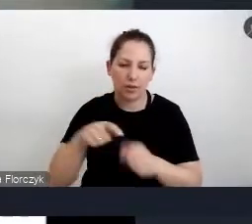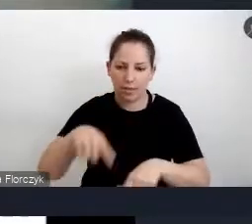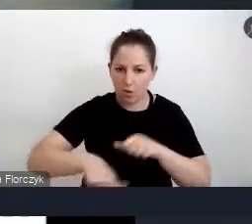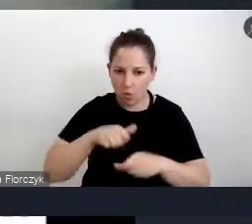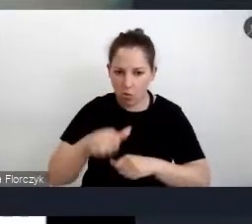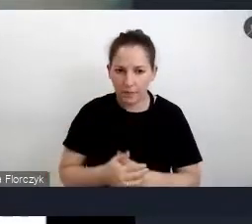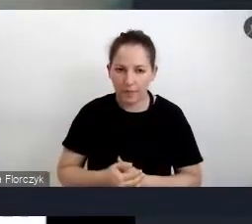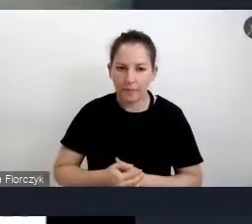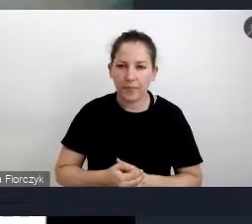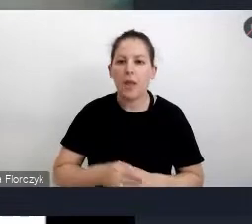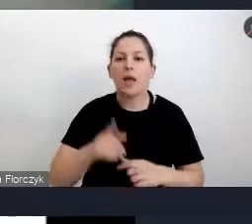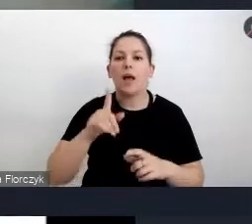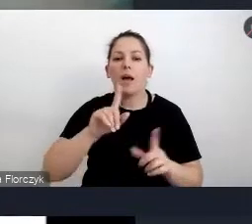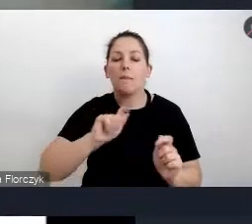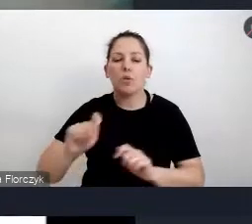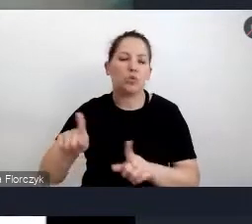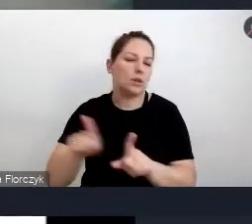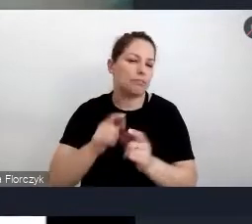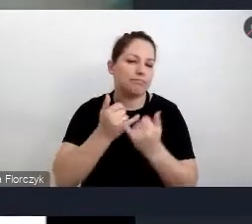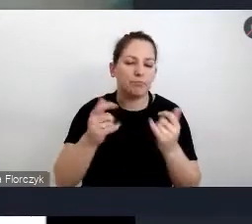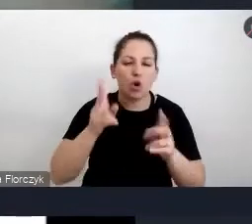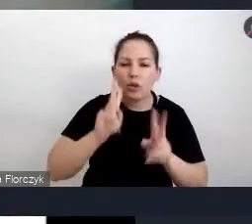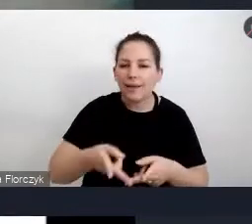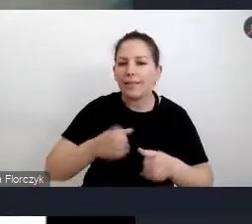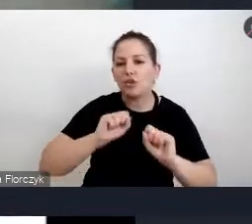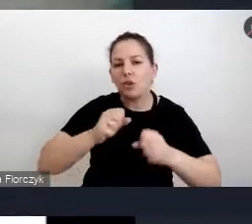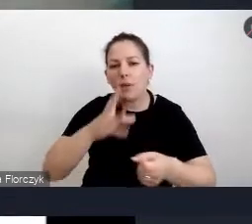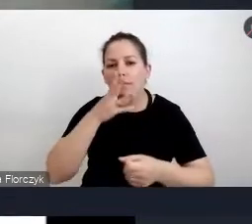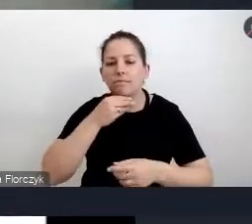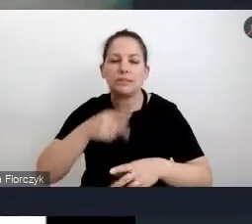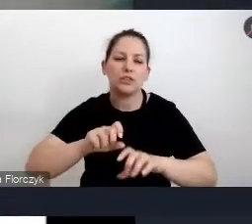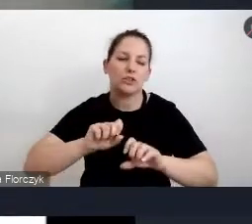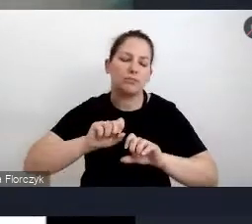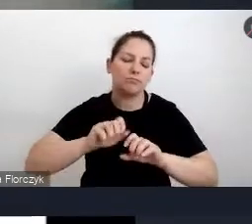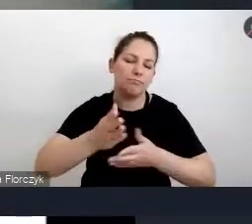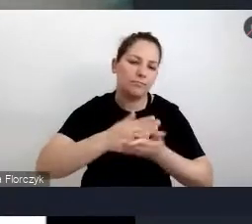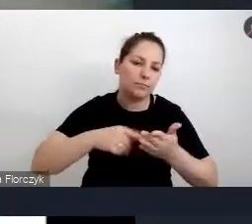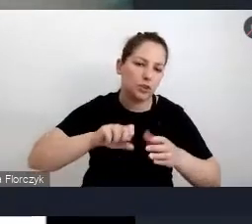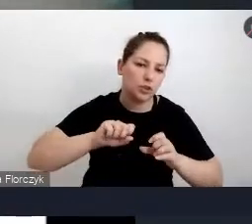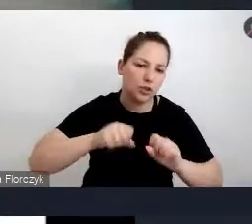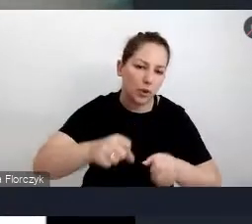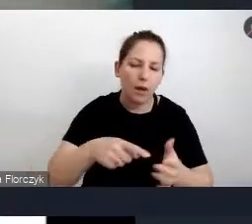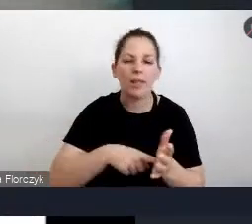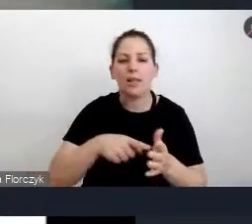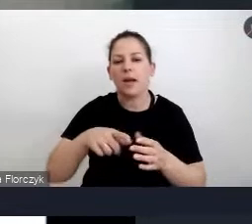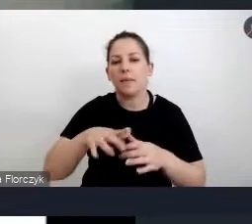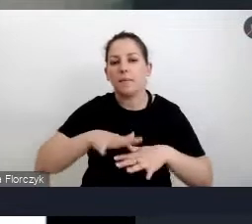Porusza on różne konkretne przykłady działania w zakresie lokalizacji Celów Zrównoważonego Rozwoju w swoim kontekście